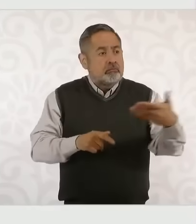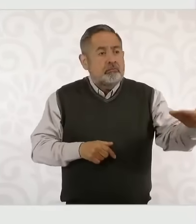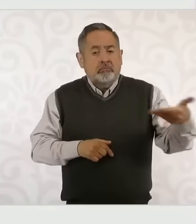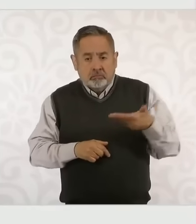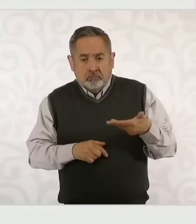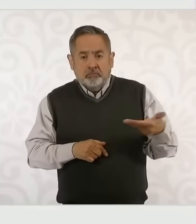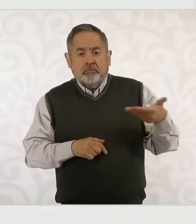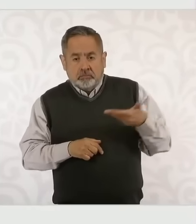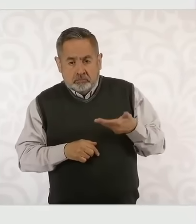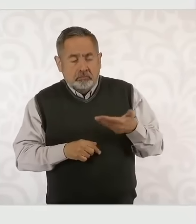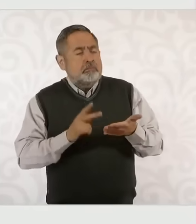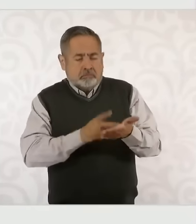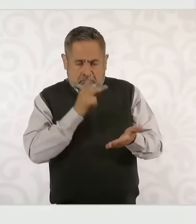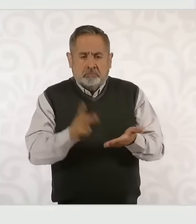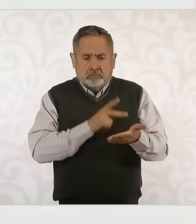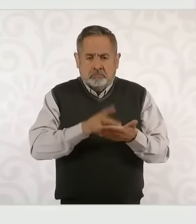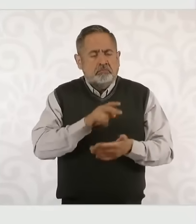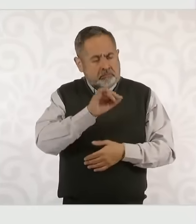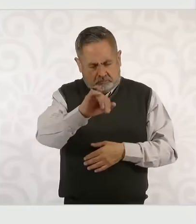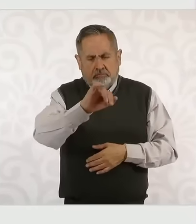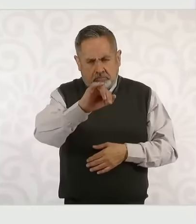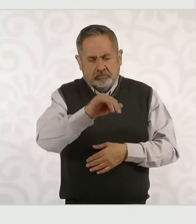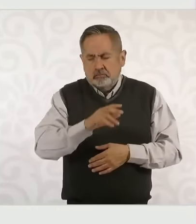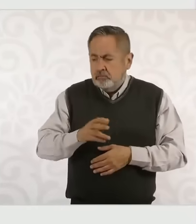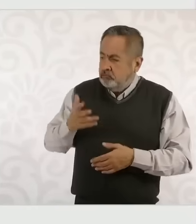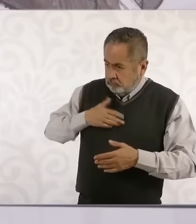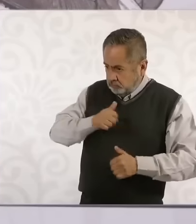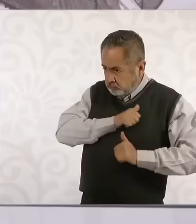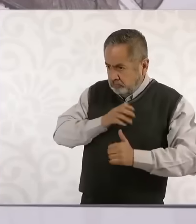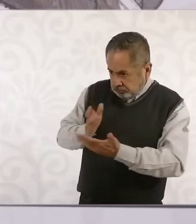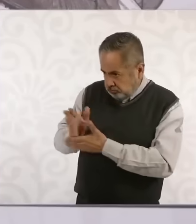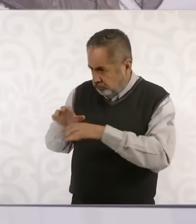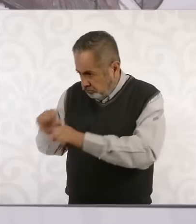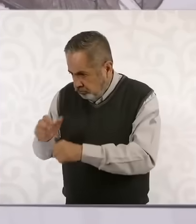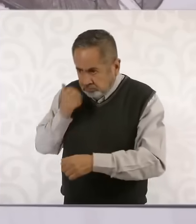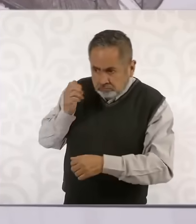veces que entre el ejército de Estados Unidos a México y todas las veces le hemos dicho que no.